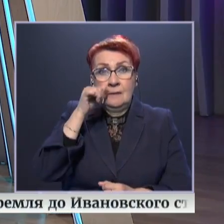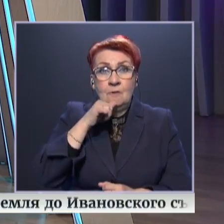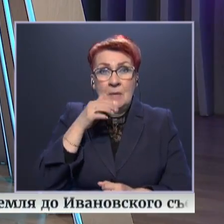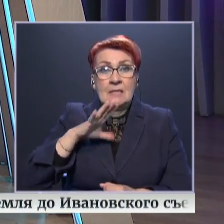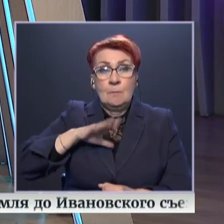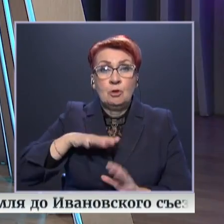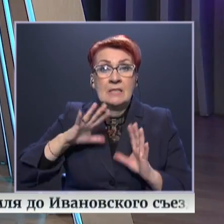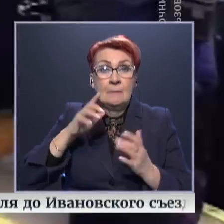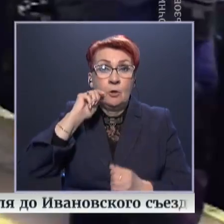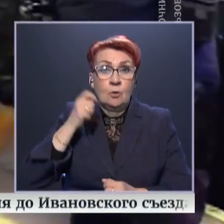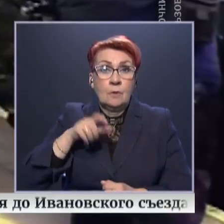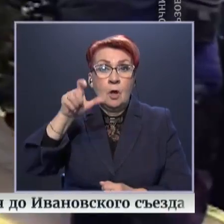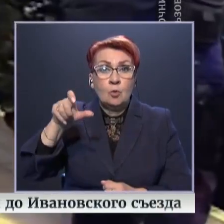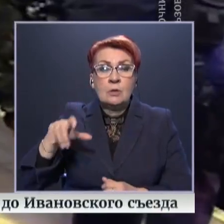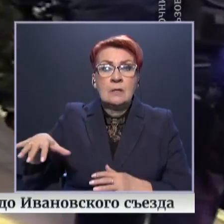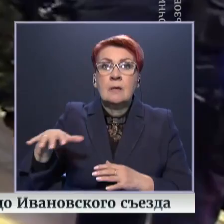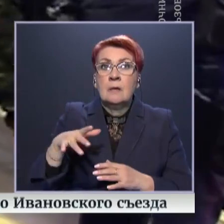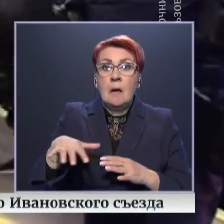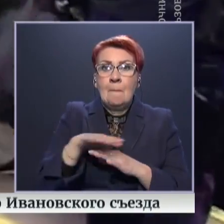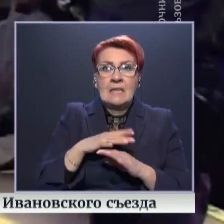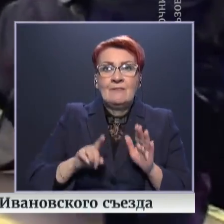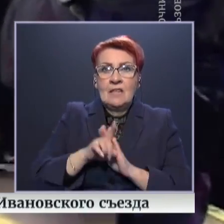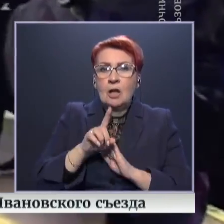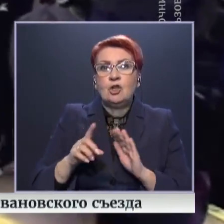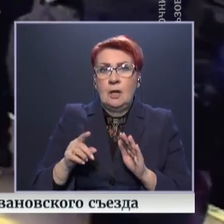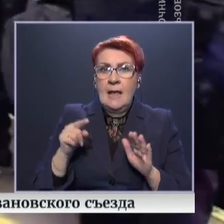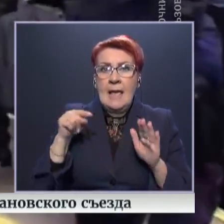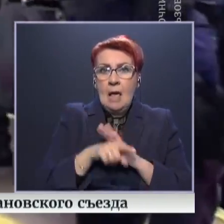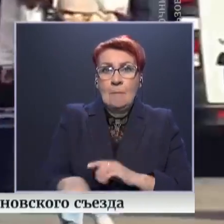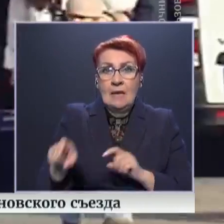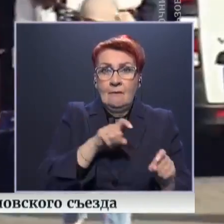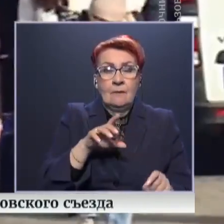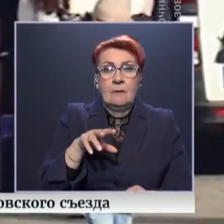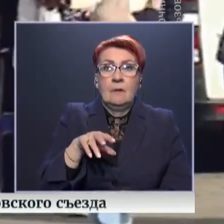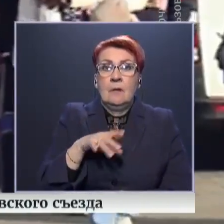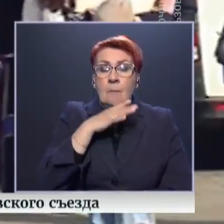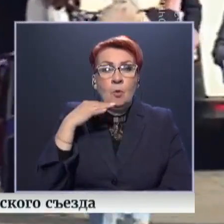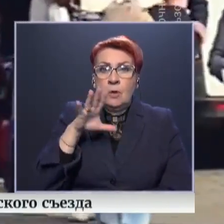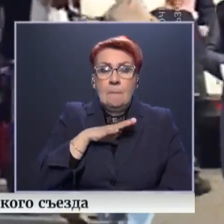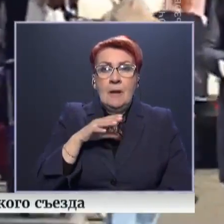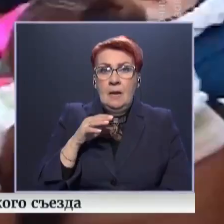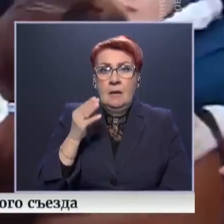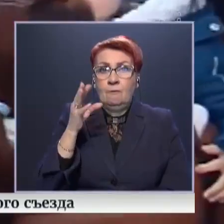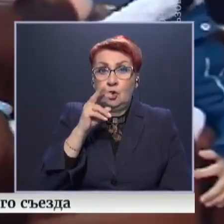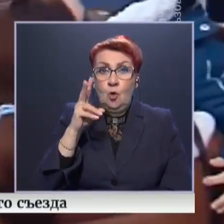на Украине люди начали массово из Украины сюда мигрировать первый месяц я сам был в шоке легком шоке от того насколько поляки простые люди открыли